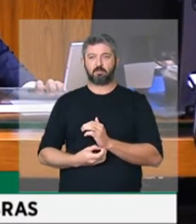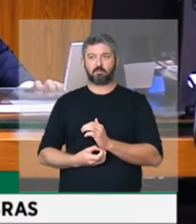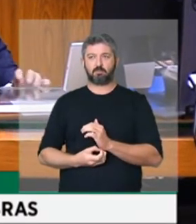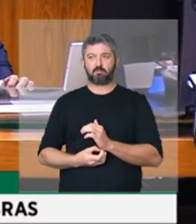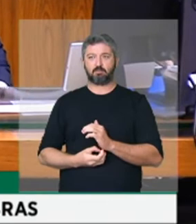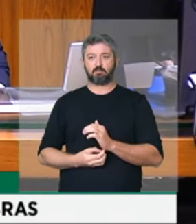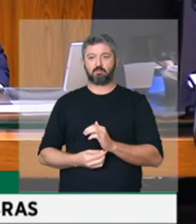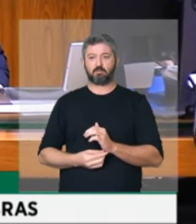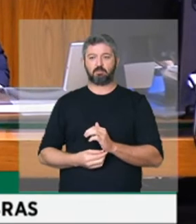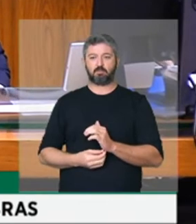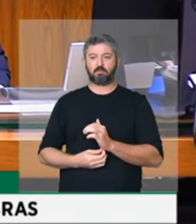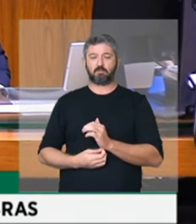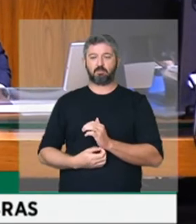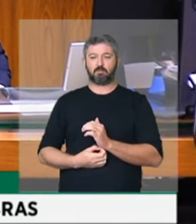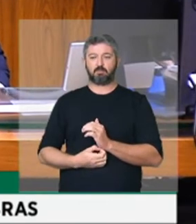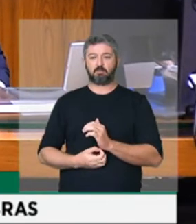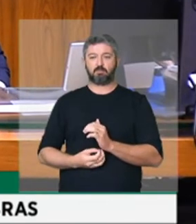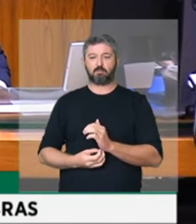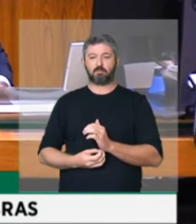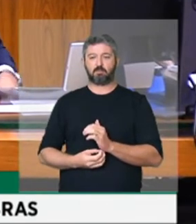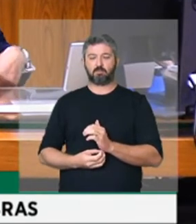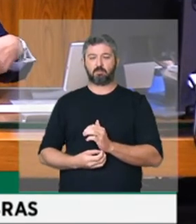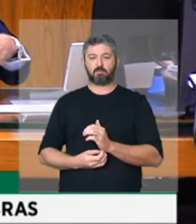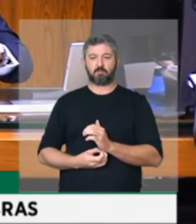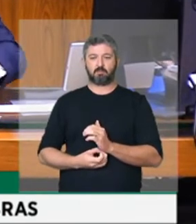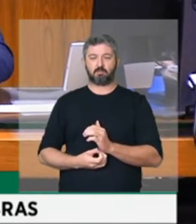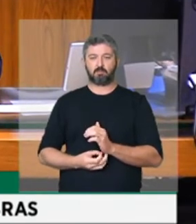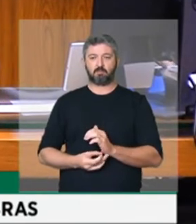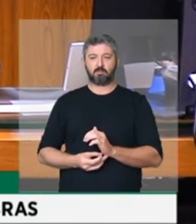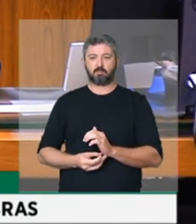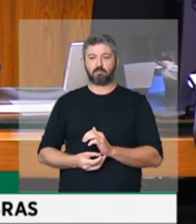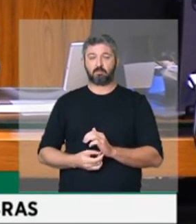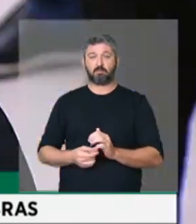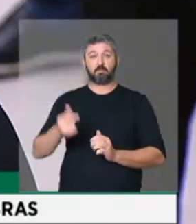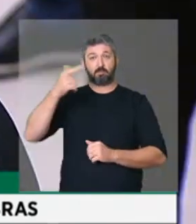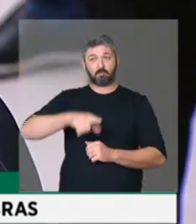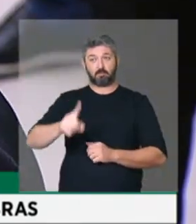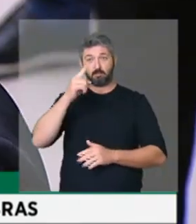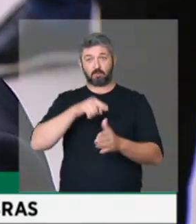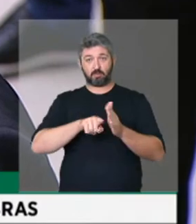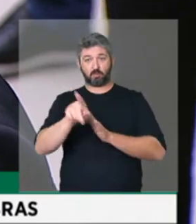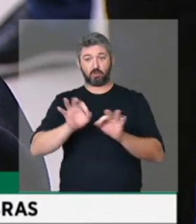EXCELÊNCIA NO TEMPO ADEQUADO. O SENHOR TEM QUE FALAR NO MICROFONE PRA QUE EU LHE OUÇ A. [DEP. BOHN GASS]: TEM MAIS UMA QUESTÃO DE ORDEM,